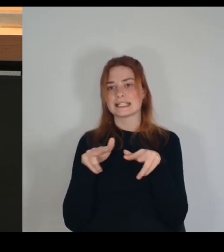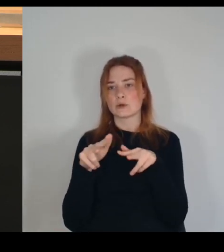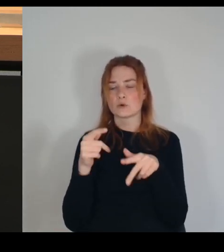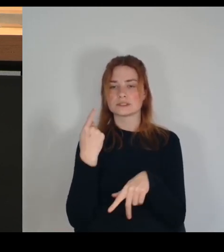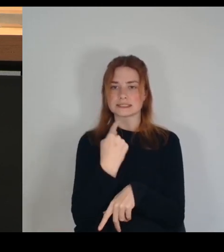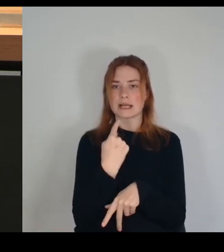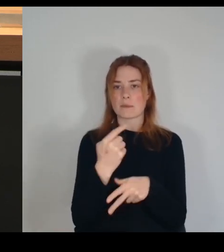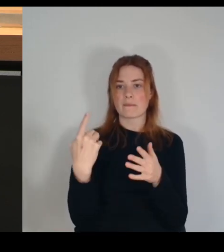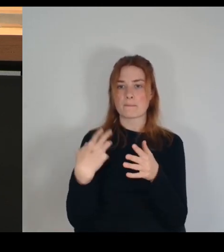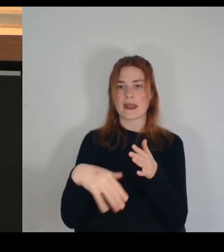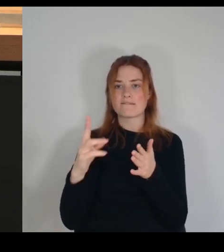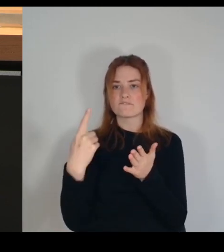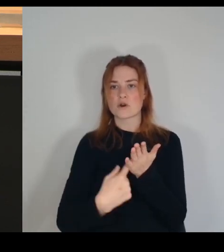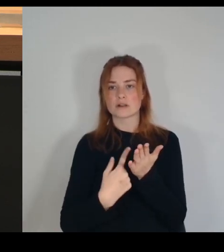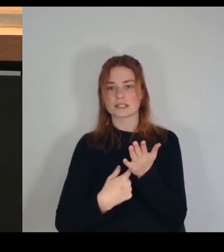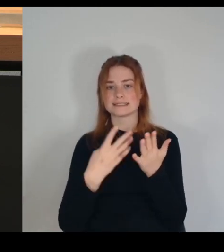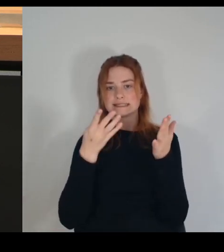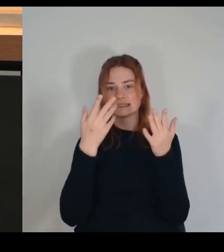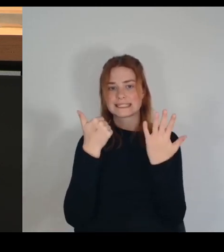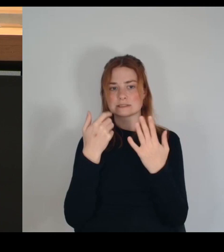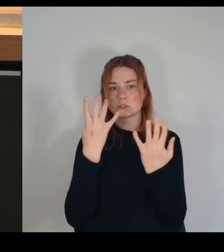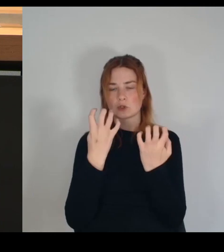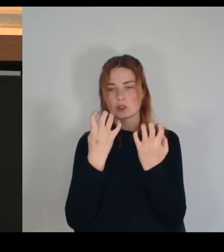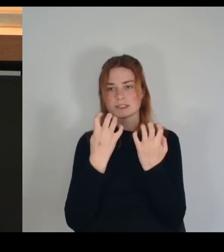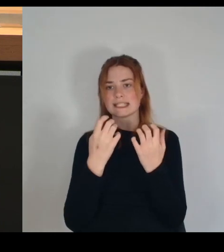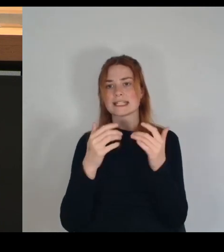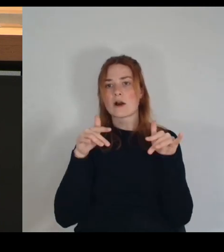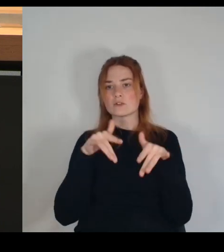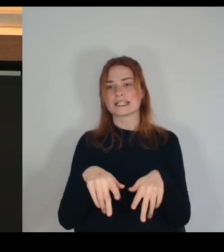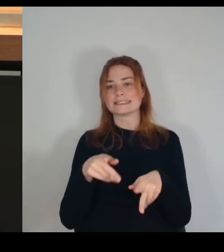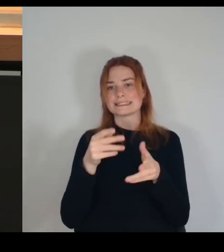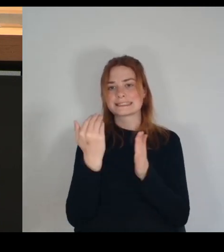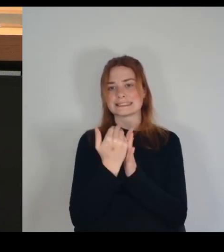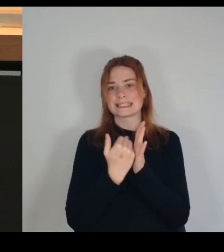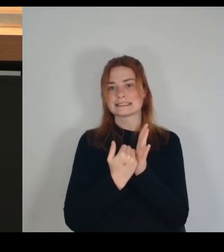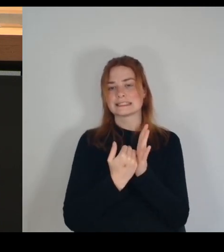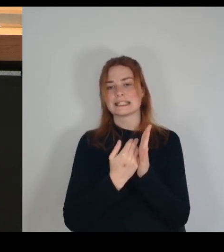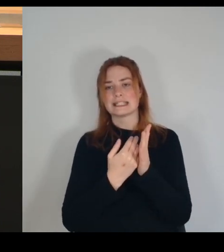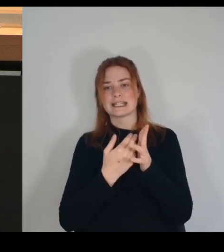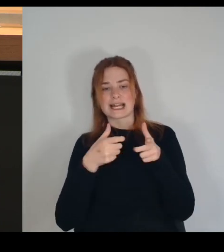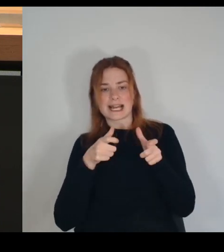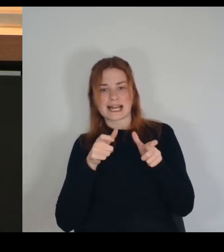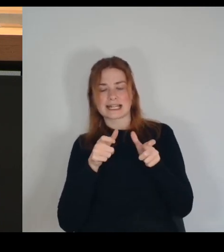rechtswidrig die Schleusung im Mittelmeer aus Steuermitteln Meine Damen und Herren!